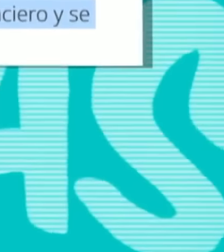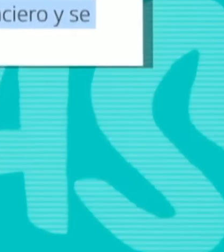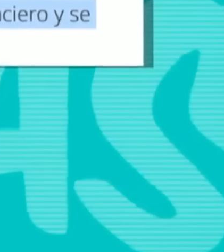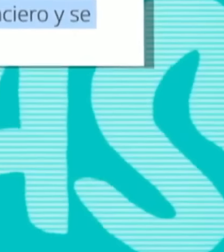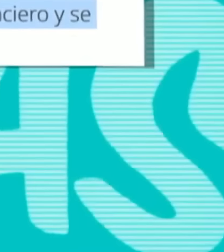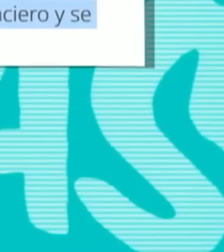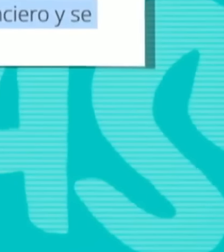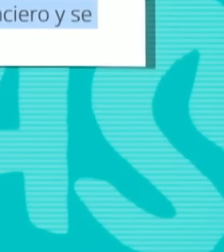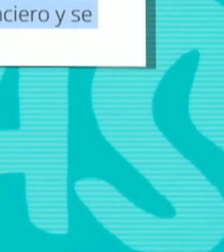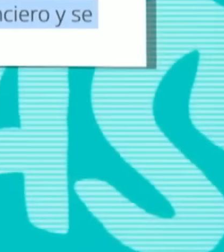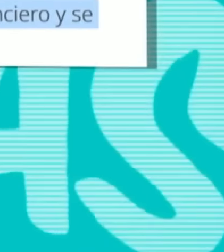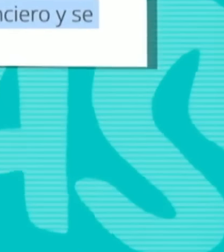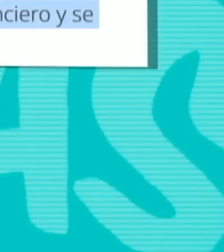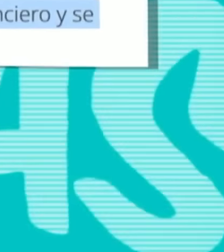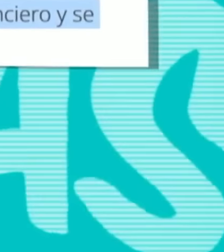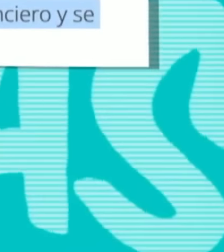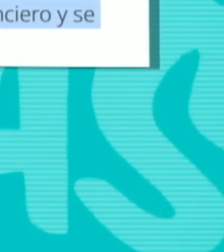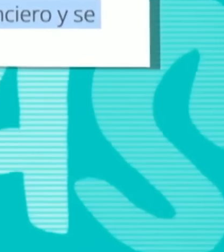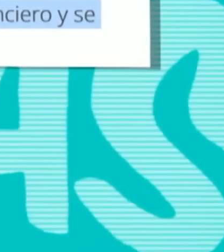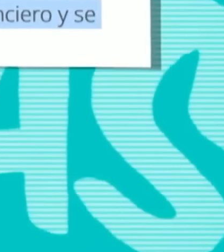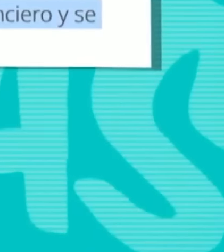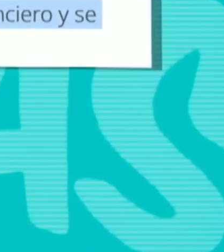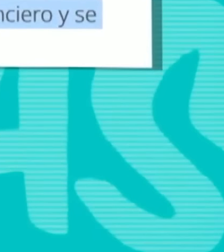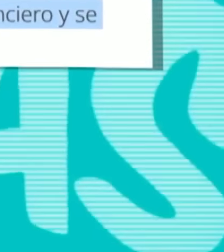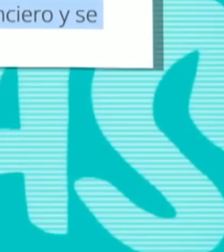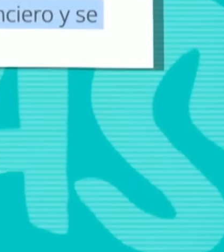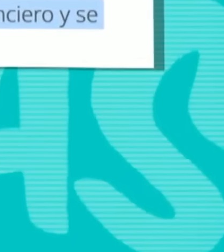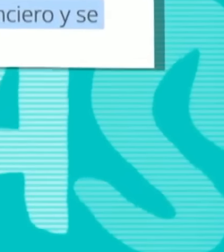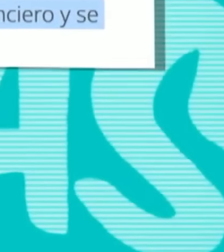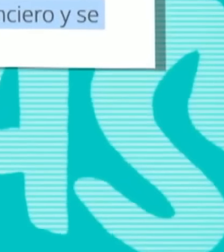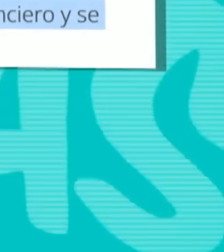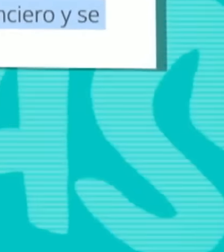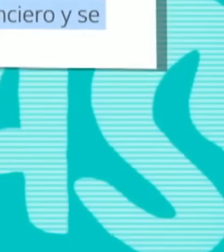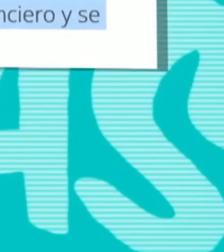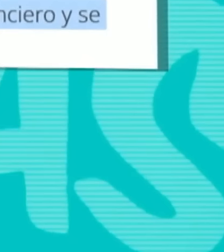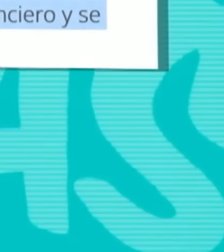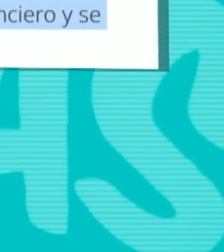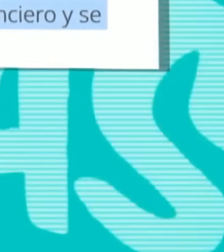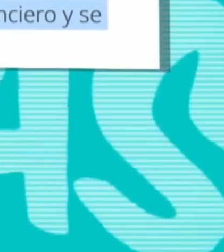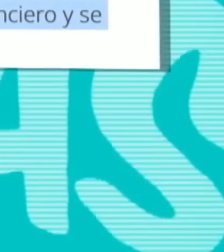prohíben las aportaciones en efectivo y se otorga al INE acceso total y oportuno a las superaciones